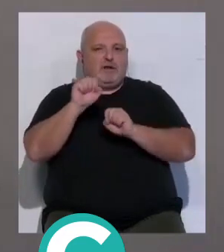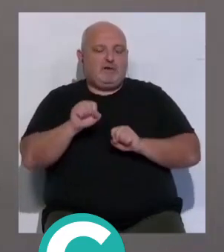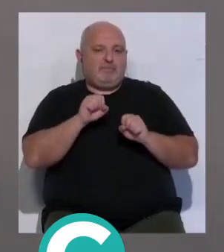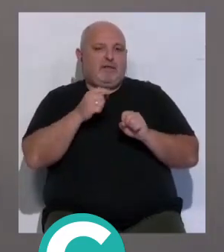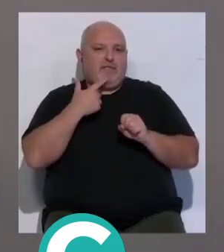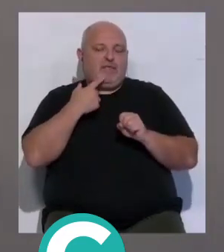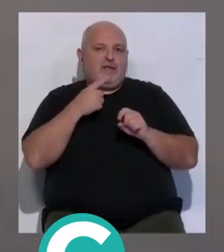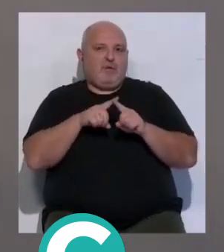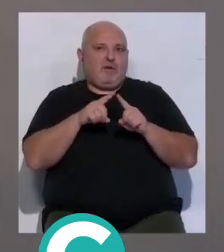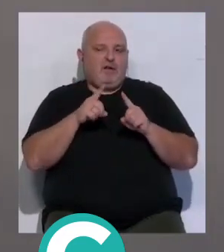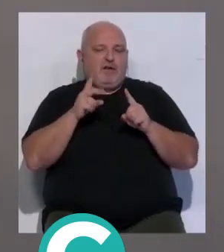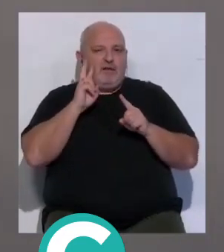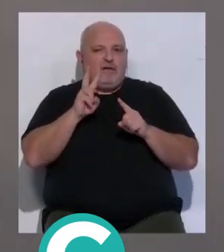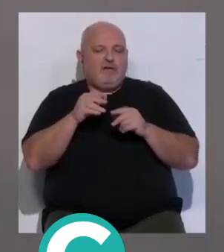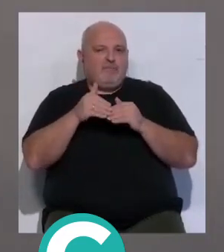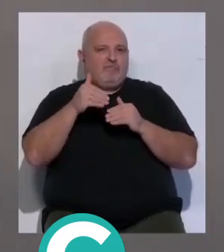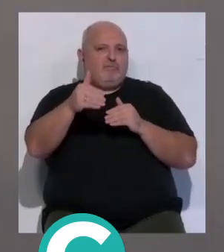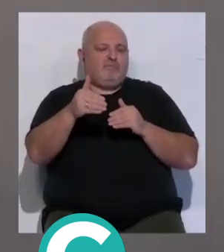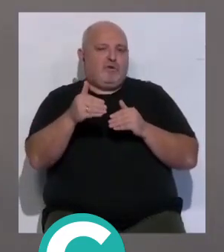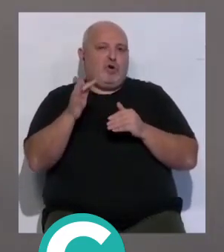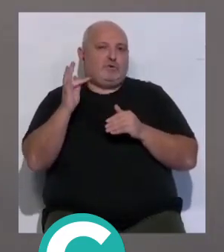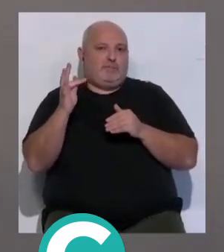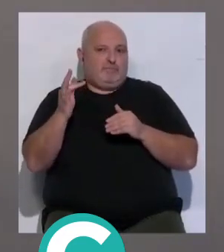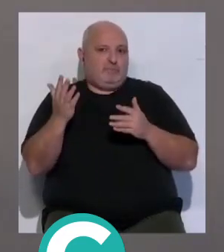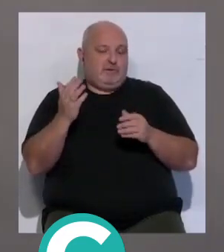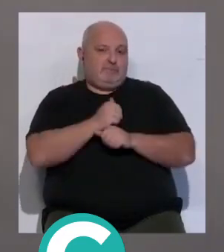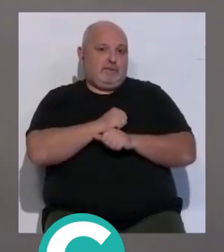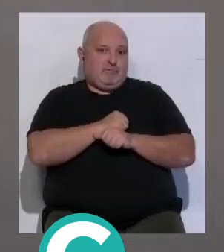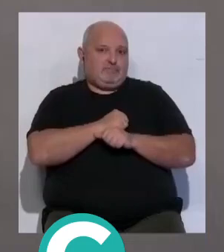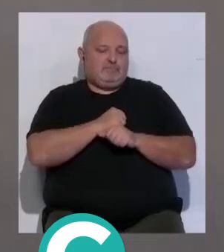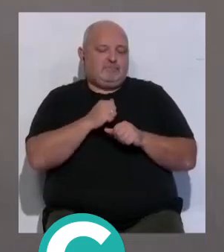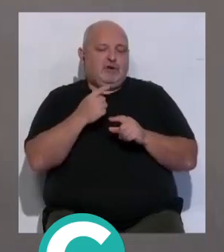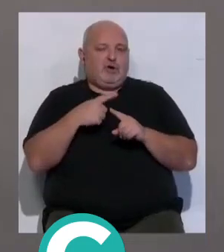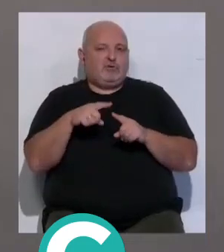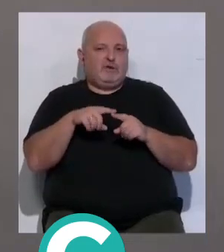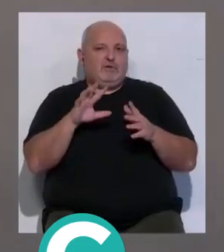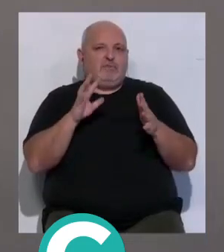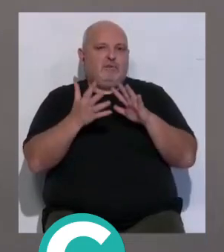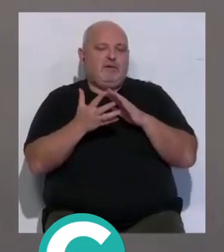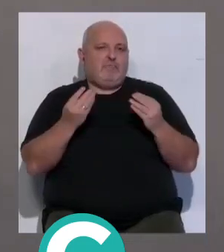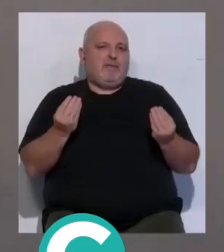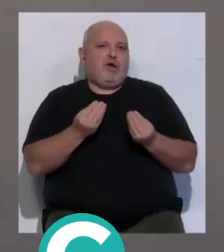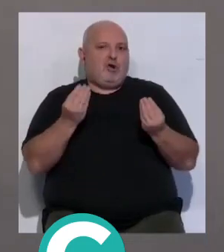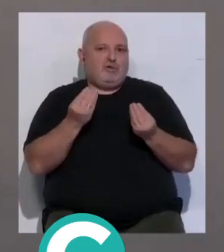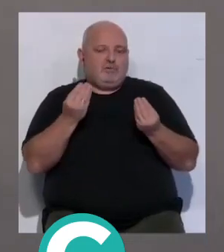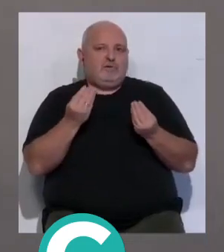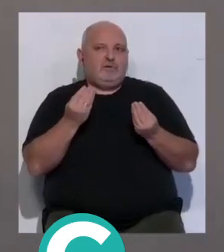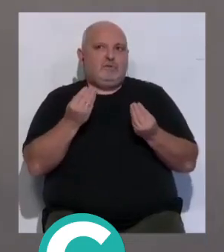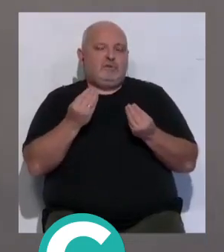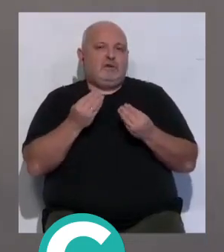con lo cual vamos a mirar el futuro con optimismo esperando que las cosas vayan mejor y bueno y la